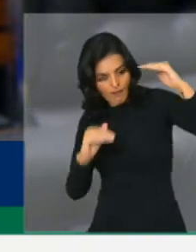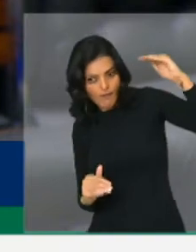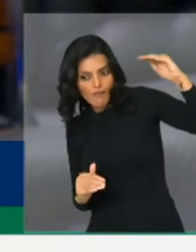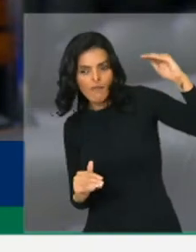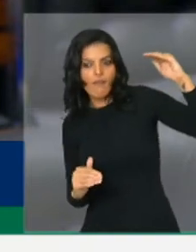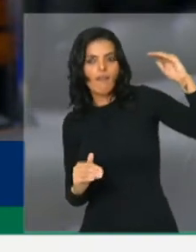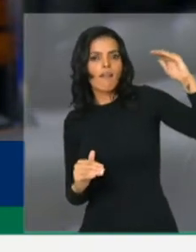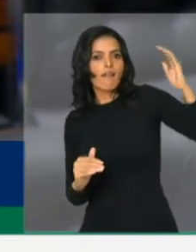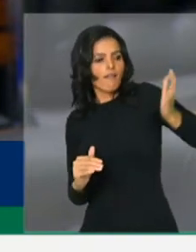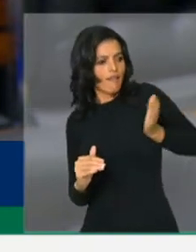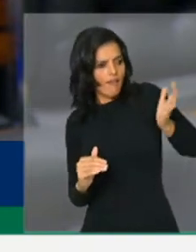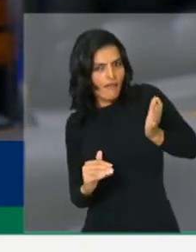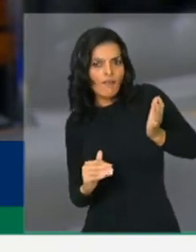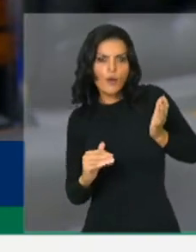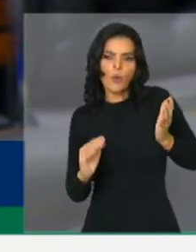REGIONAIS. NESSE SENTIDO O